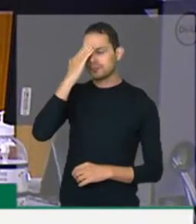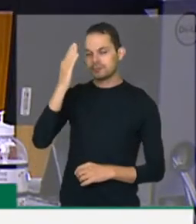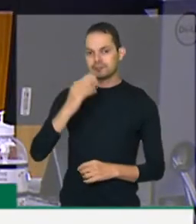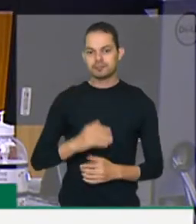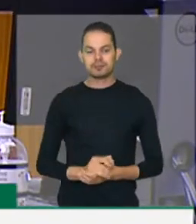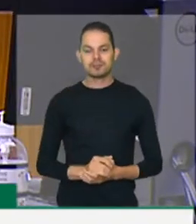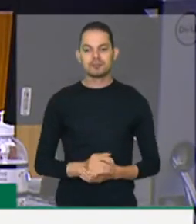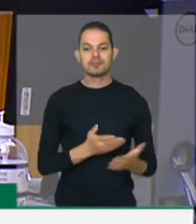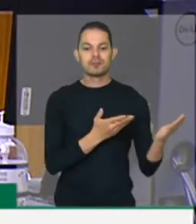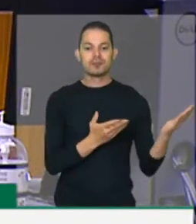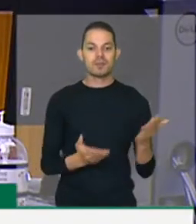[PRESIDENTE]: OBRIGADO, DEPUTADA. DEPUTADA